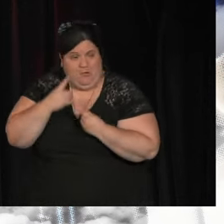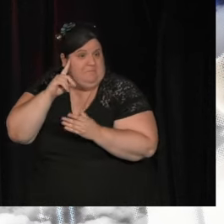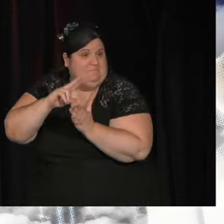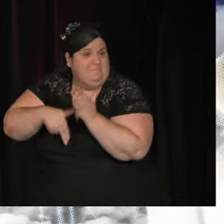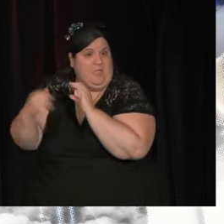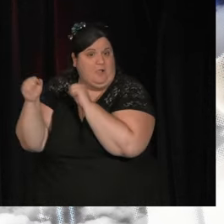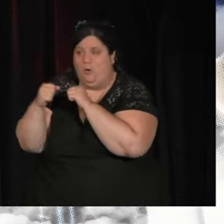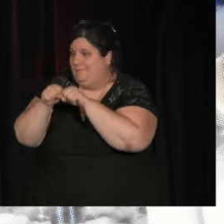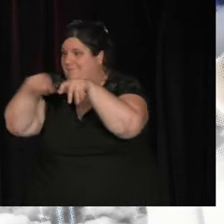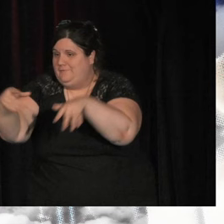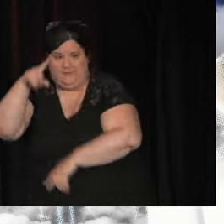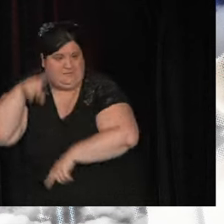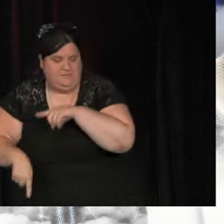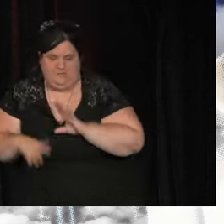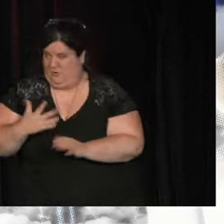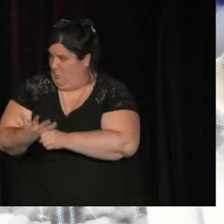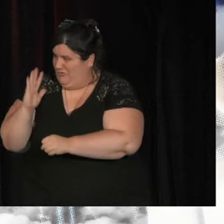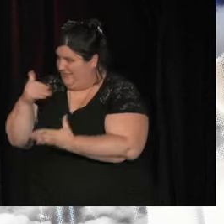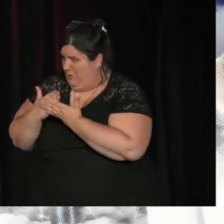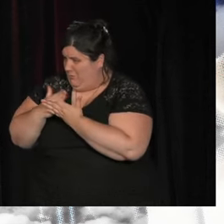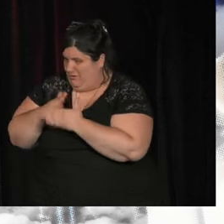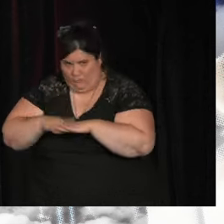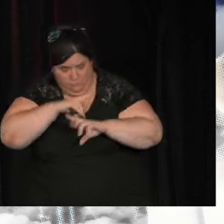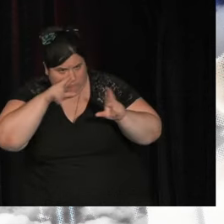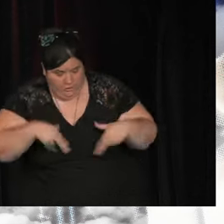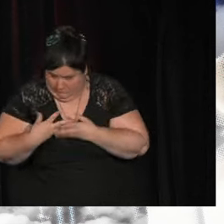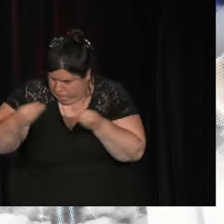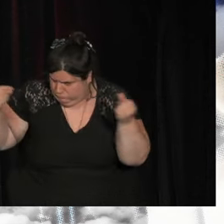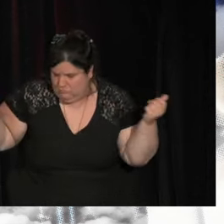ces cinq années-là. Ils étaient très frustrés et donc ils n'avaient qu'une envie, c'était de réussir à montrer quelque chose.